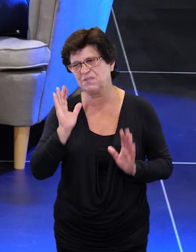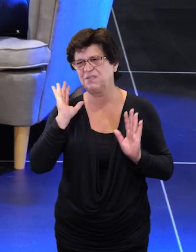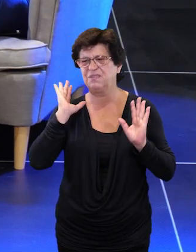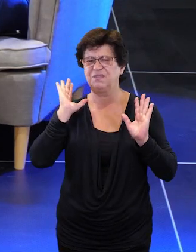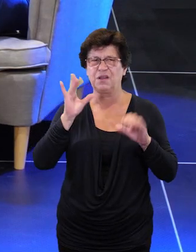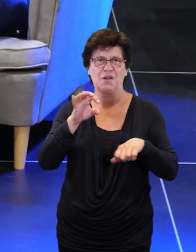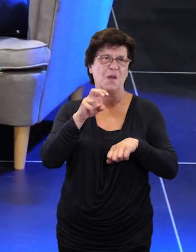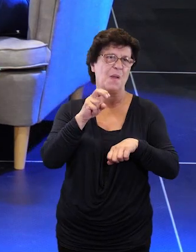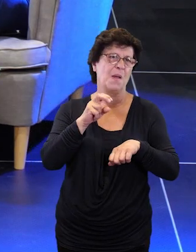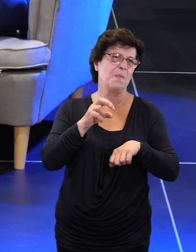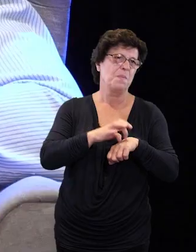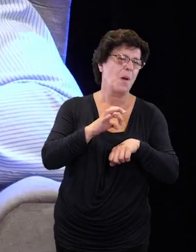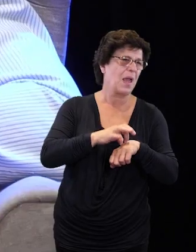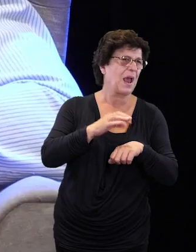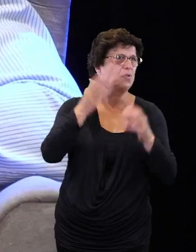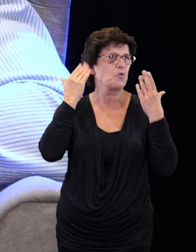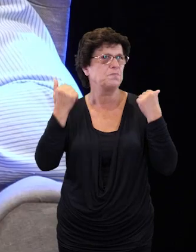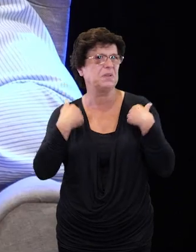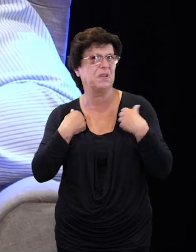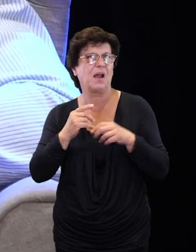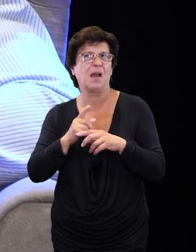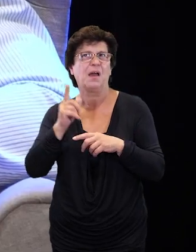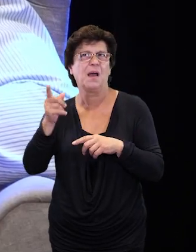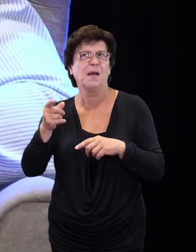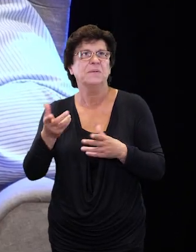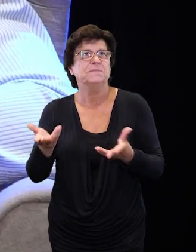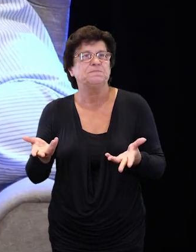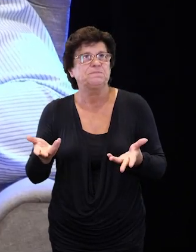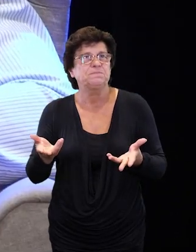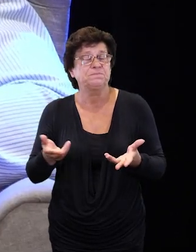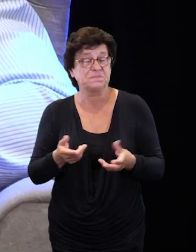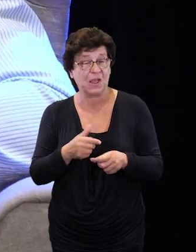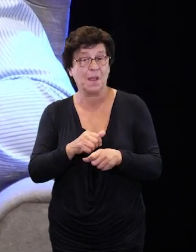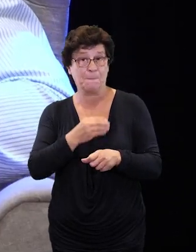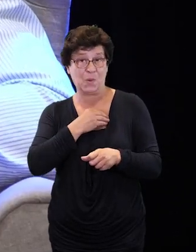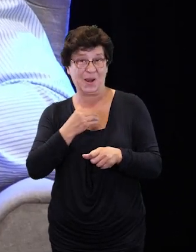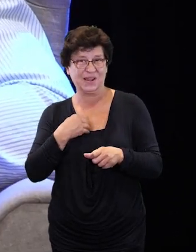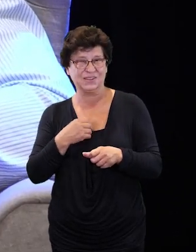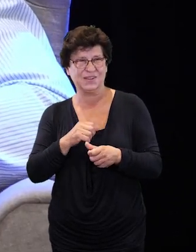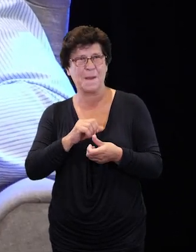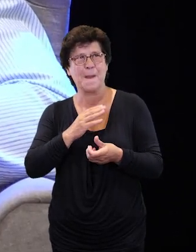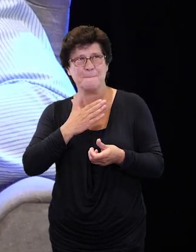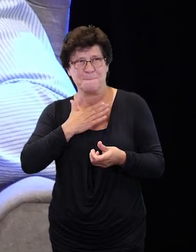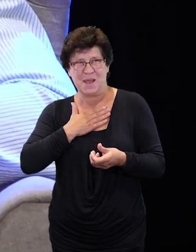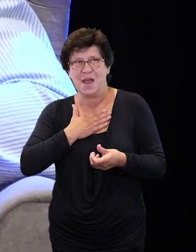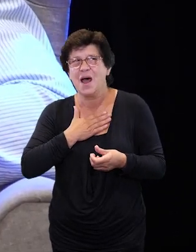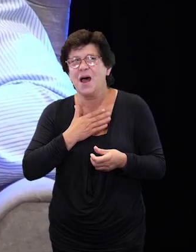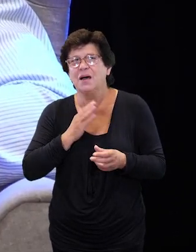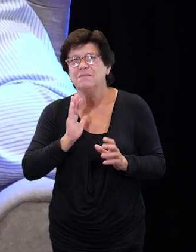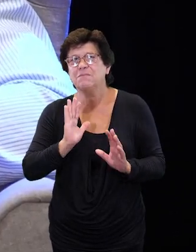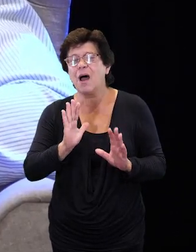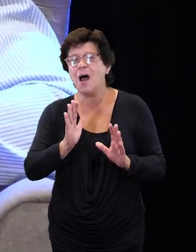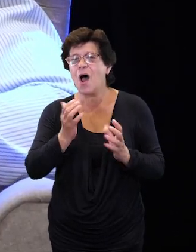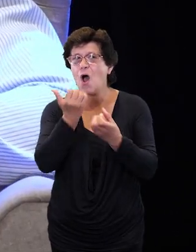Więc mamy taką odwagę w sobie jako pacjenci Polacy, ale jednocześnie mamy w sobie taką trochę ignorancję